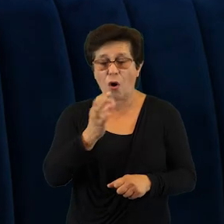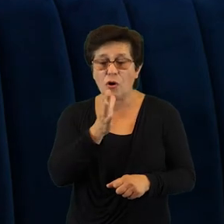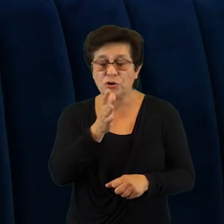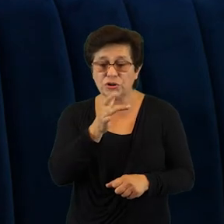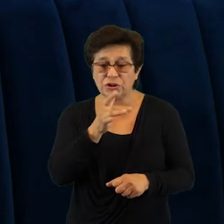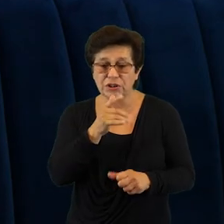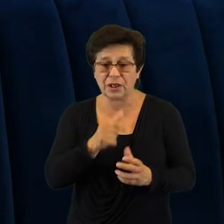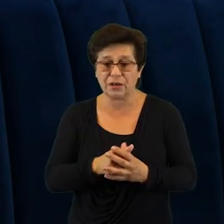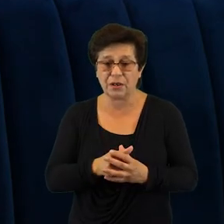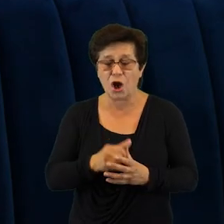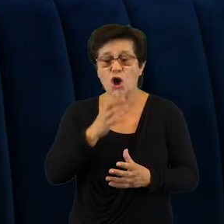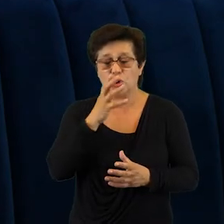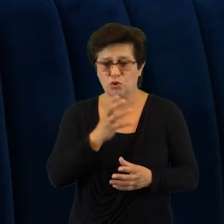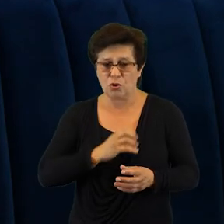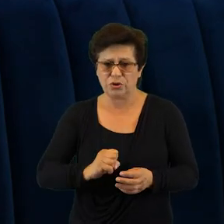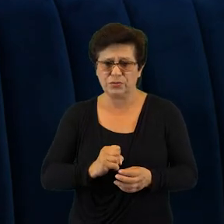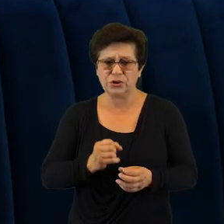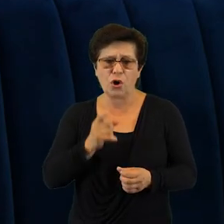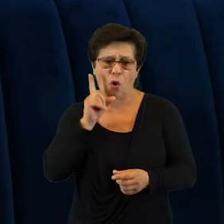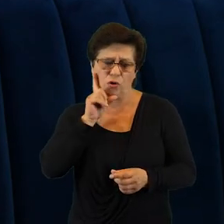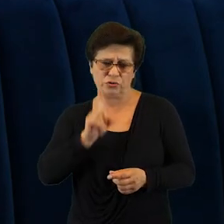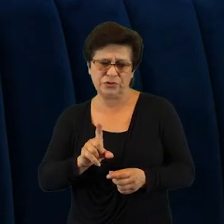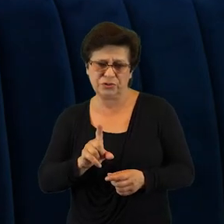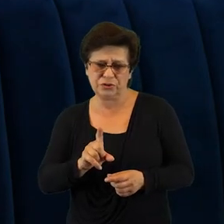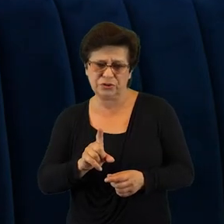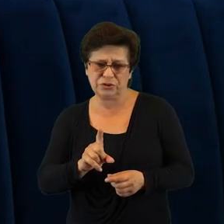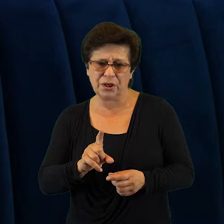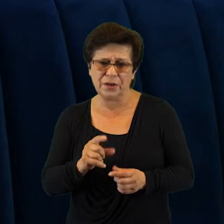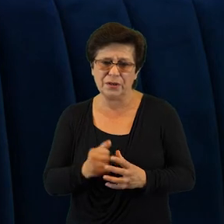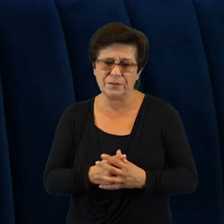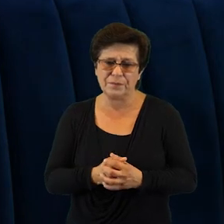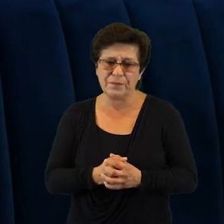Słonimski oczywiście pisał to jako niespełna 30-latek,